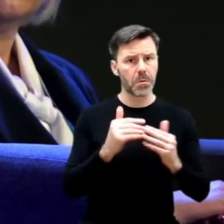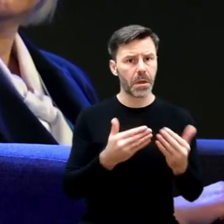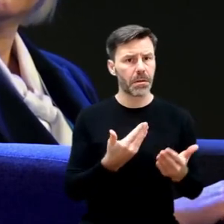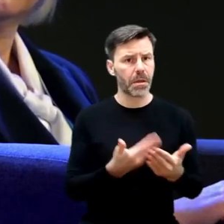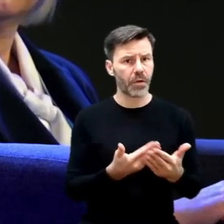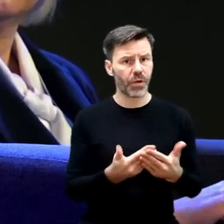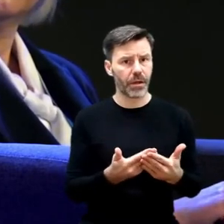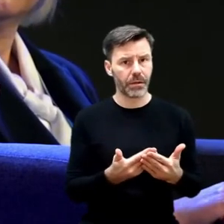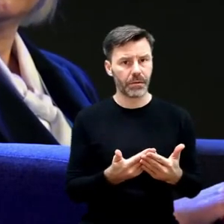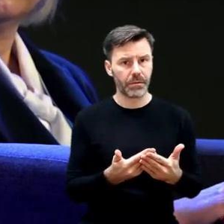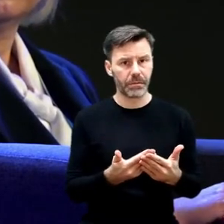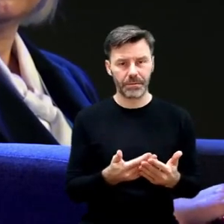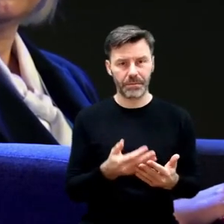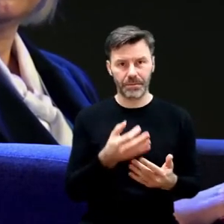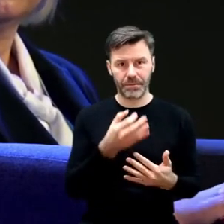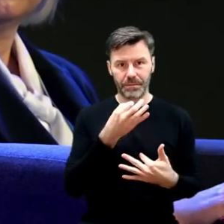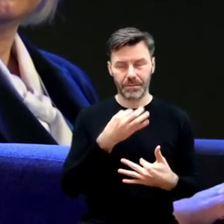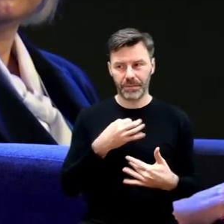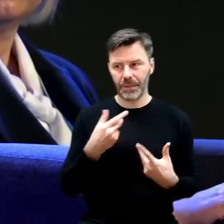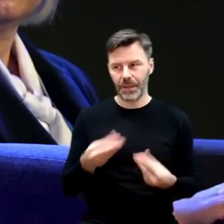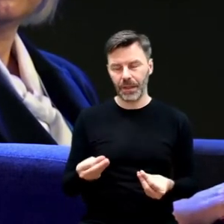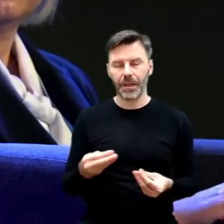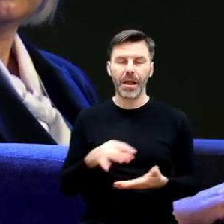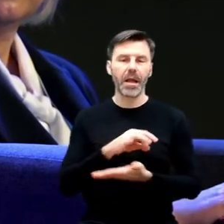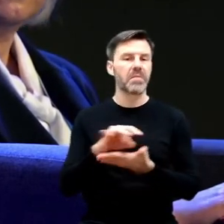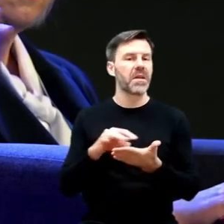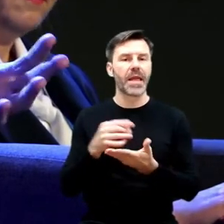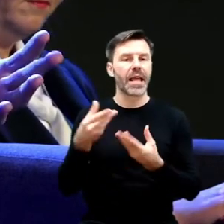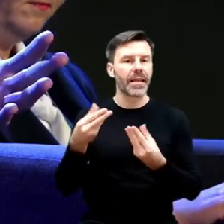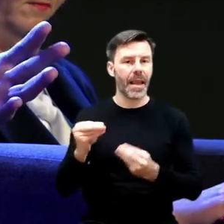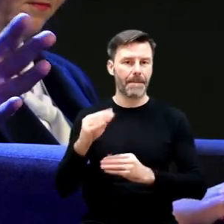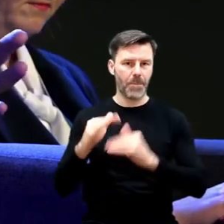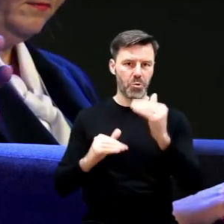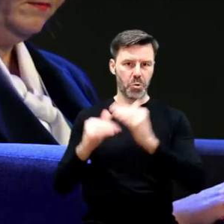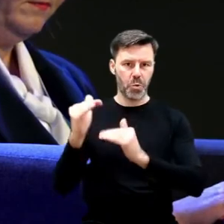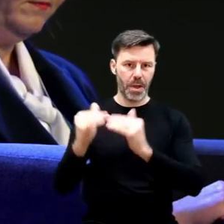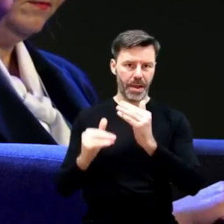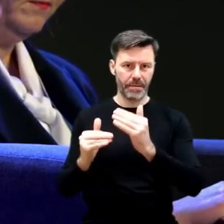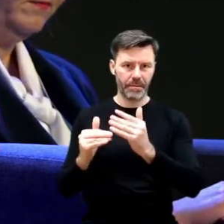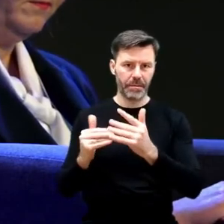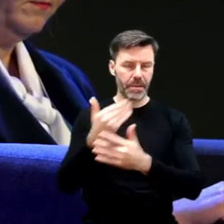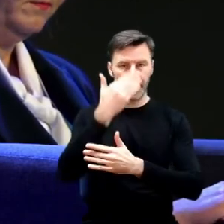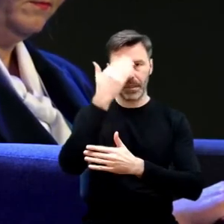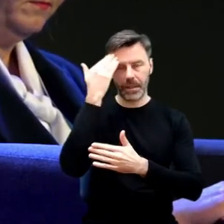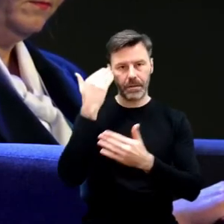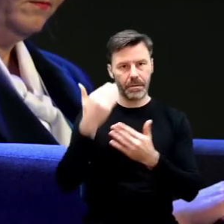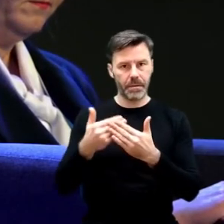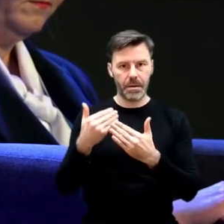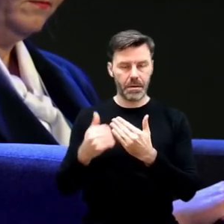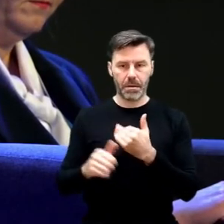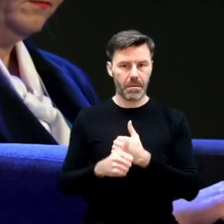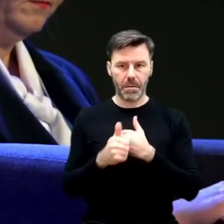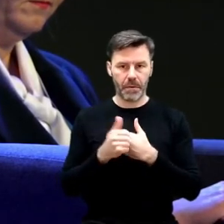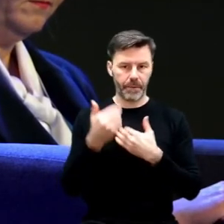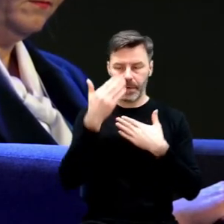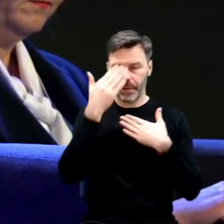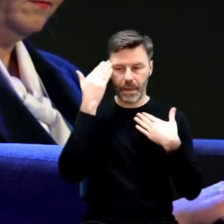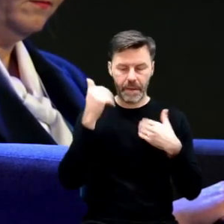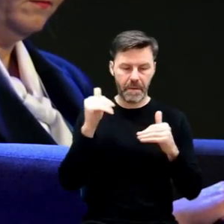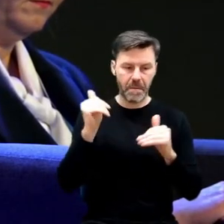Dlaczego nie buduje? Nie wiem z czego to wynika, czy z lokalizacji i innych różnic kulturowych, trudno powiedzieć,